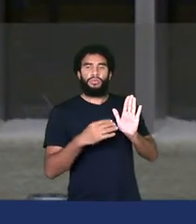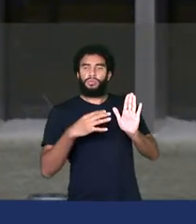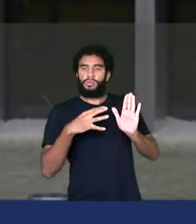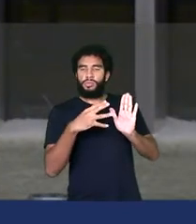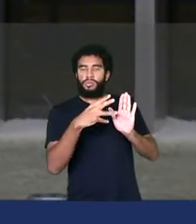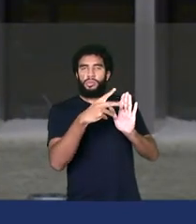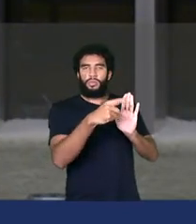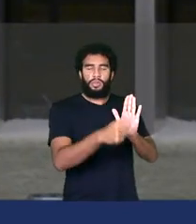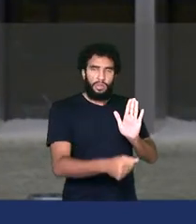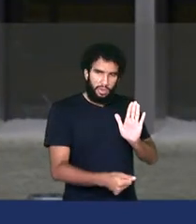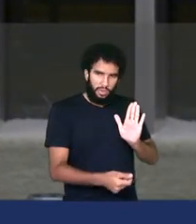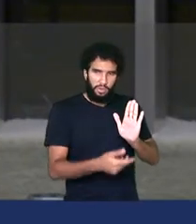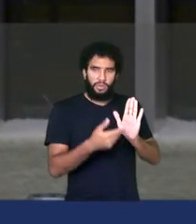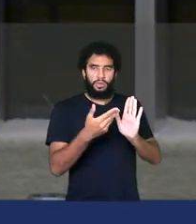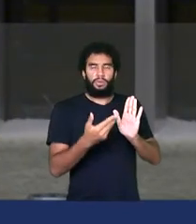DECIDINDO QUE A COBERTURA NÃO